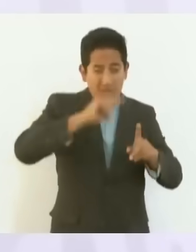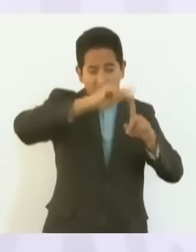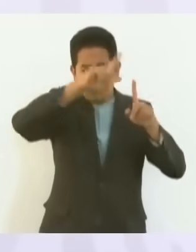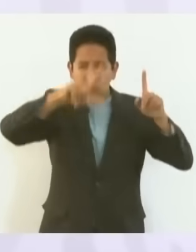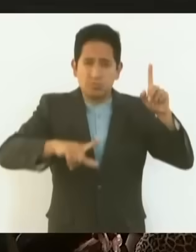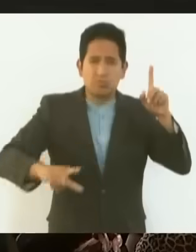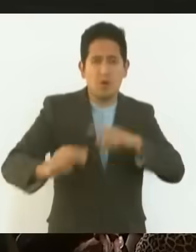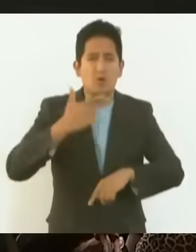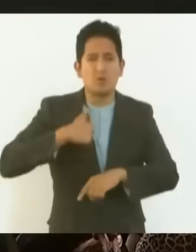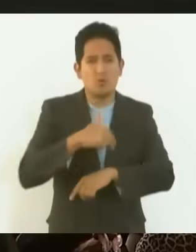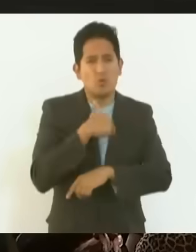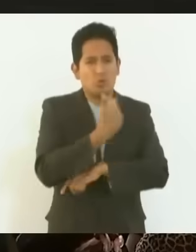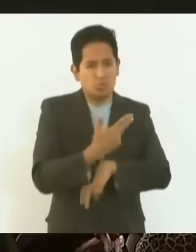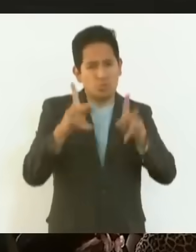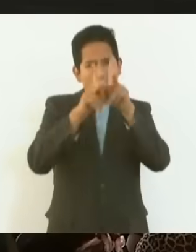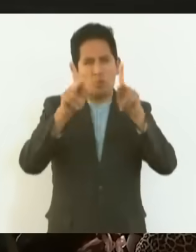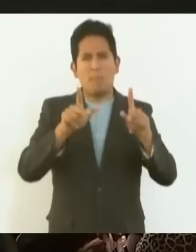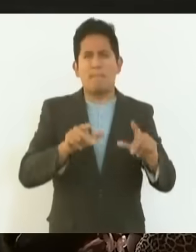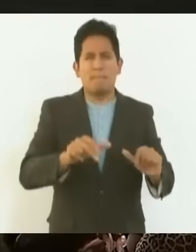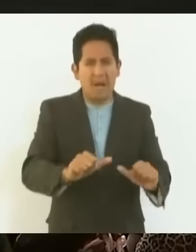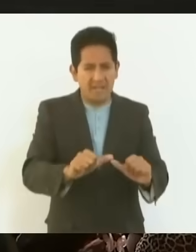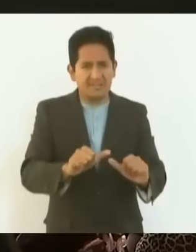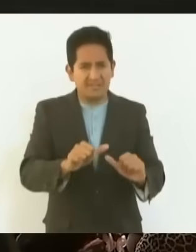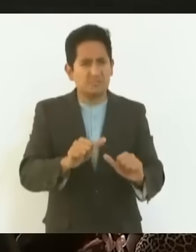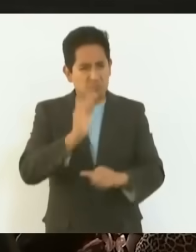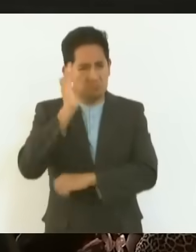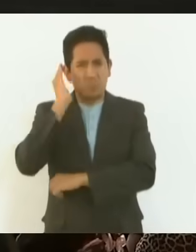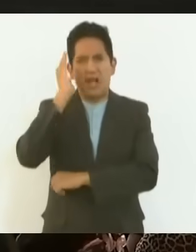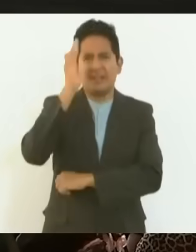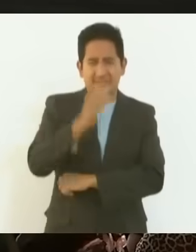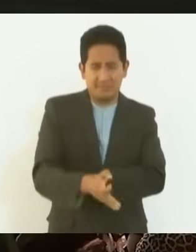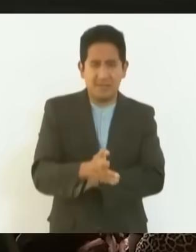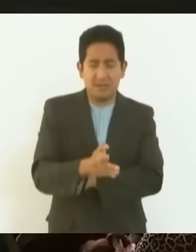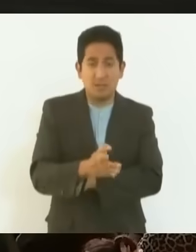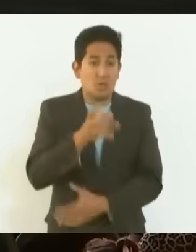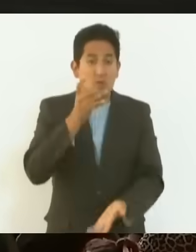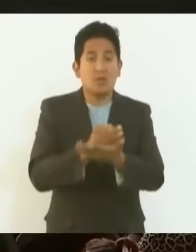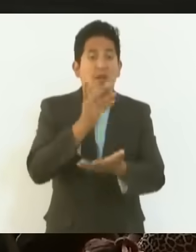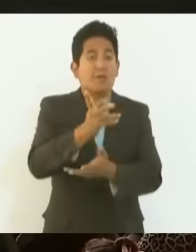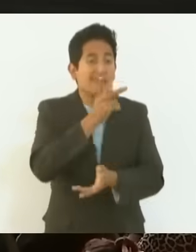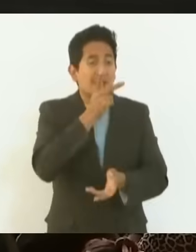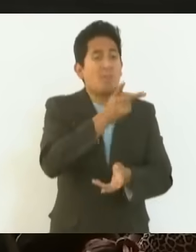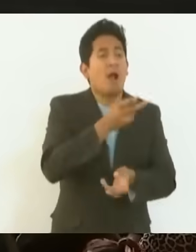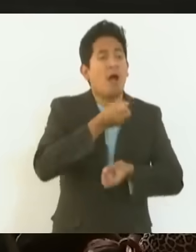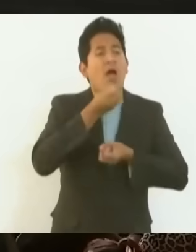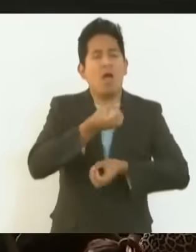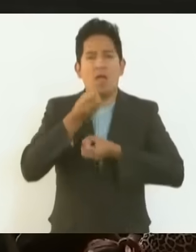bandera de la paz, no solo con las manos, sino con los actos. a educar para la convivencia,